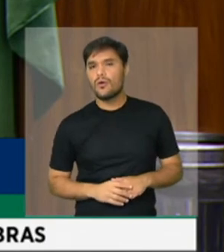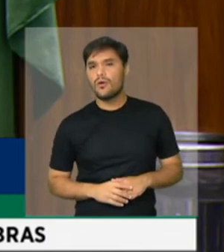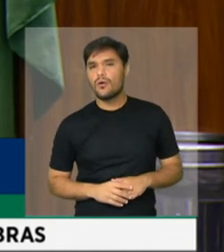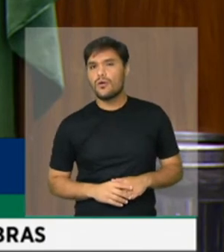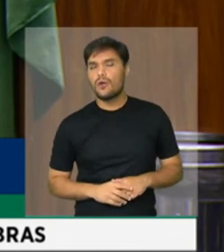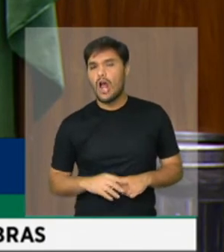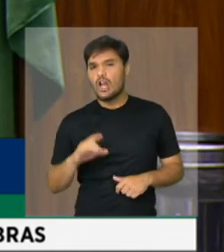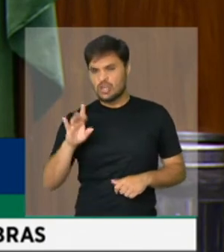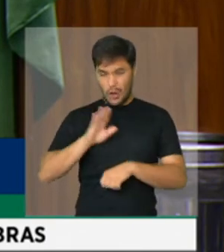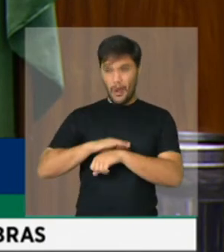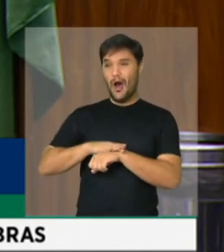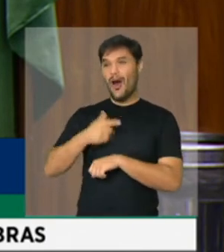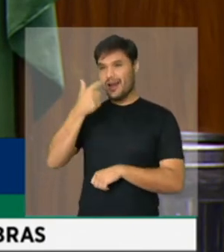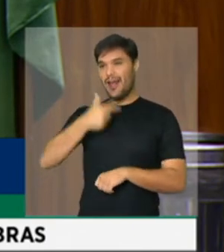CONTA DE LUZ DO CIDADÃO? SERÁ QUE SÓ NA HORA DO VOTO